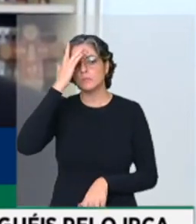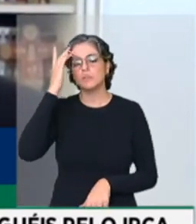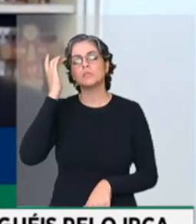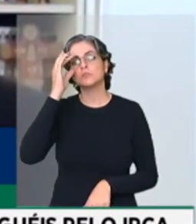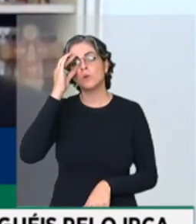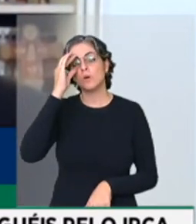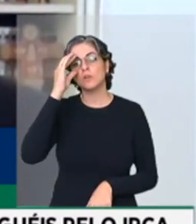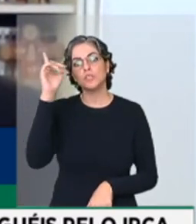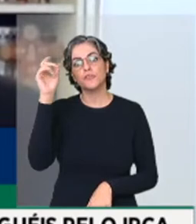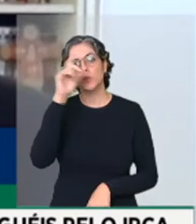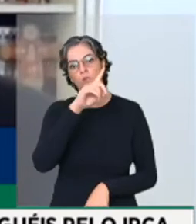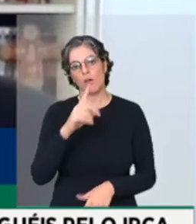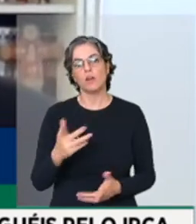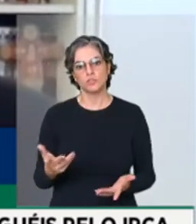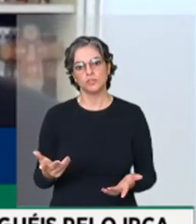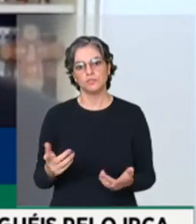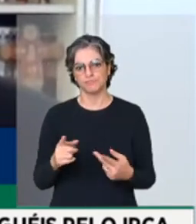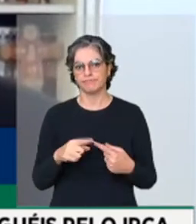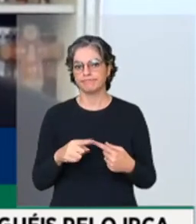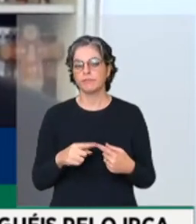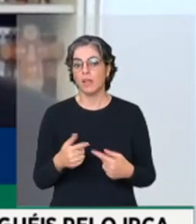MILHÕES DE BRASILEIROS... EM QUE ESTÃO NA MISÉRIA... NÓS